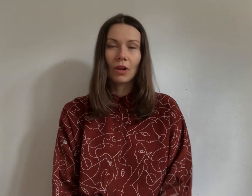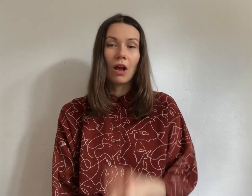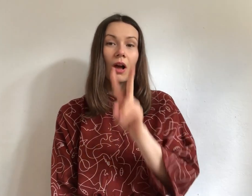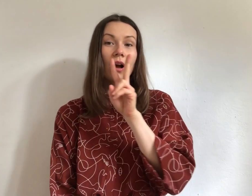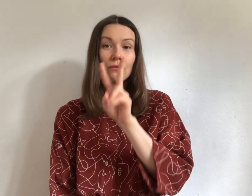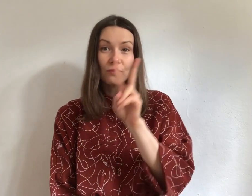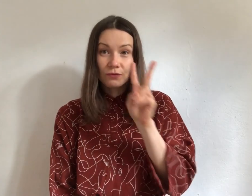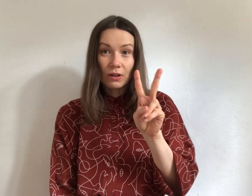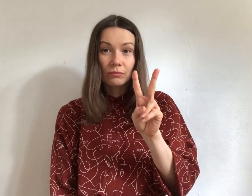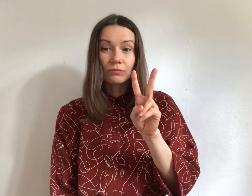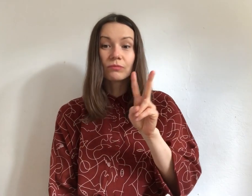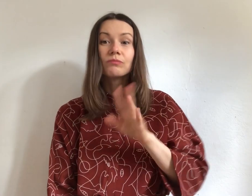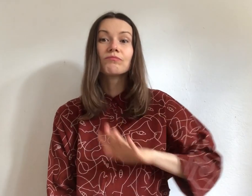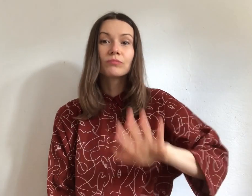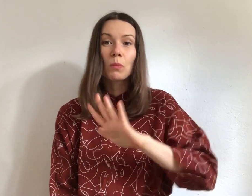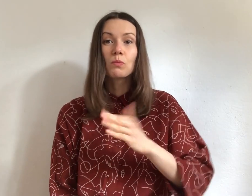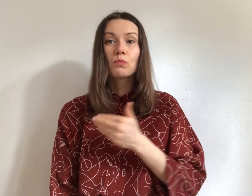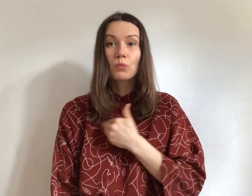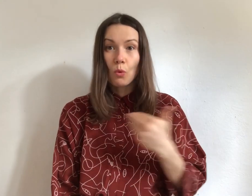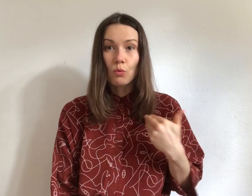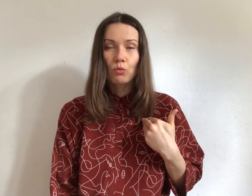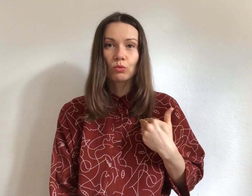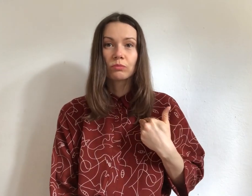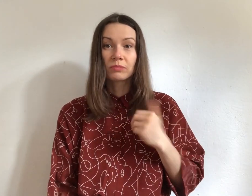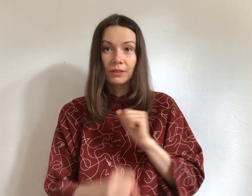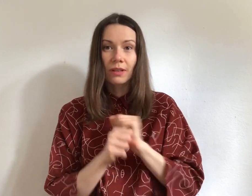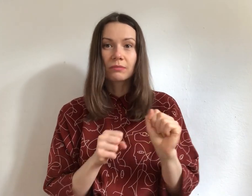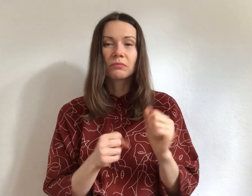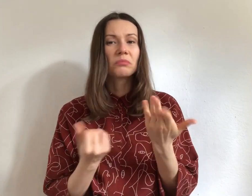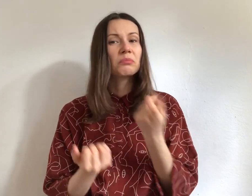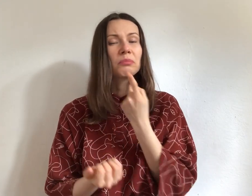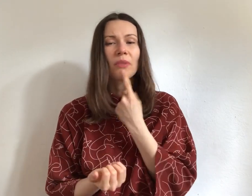Visual Vernacular w Polsce jest mało popularny, ale w ostatnich czasach